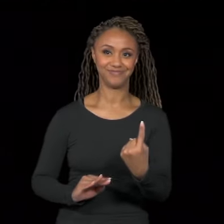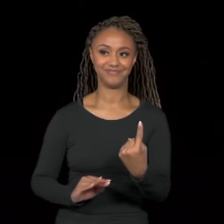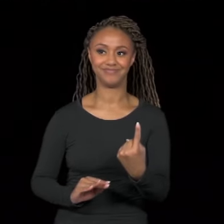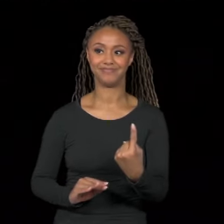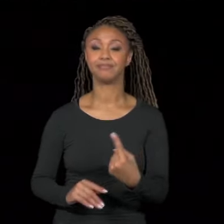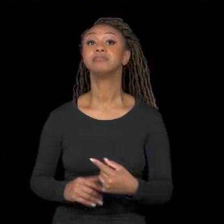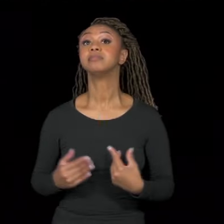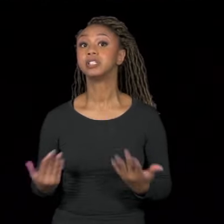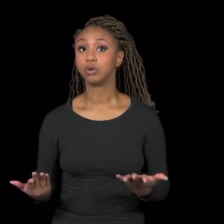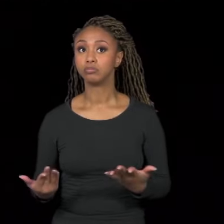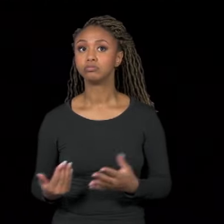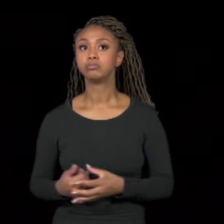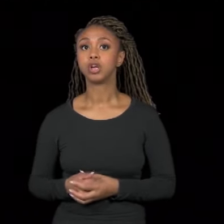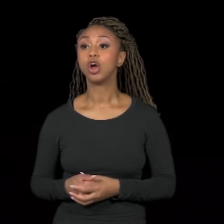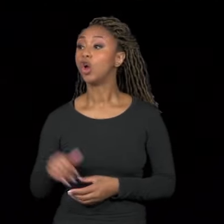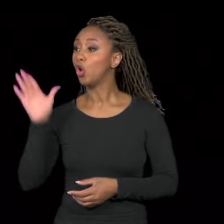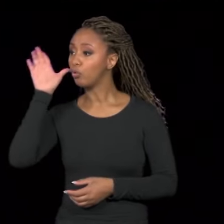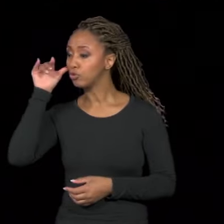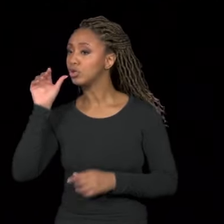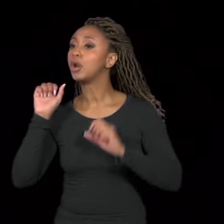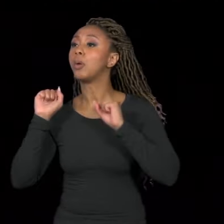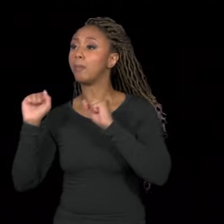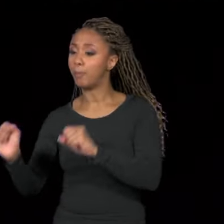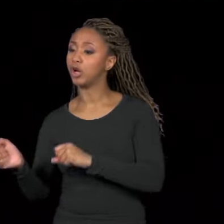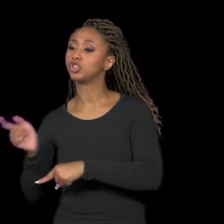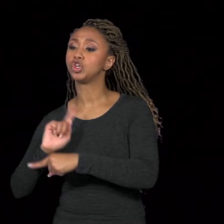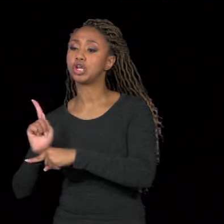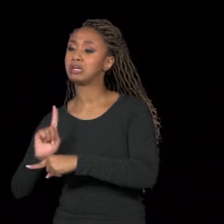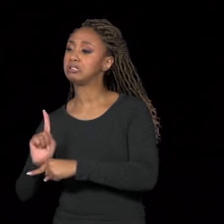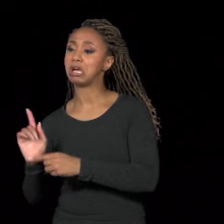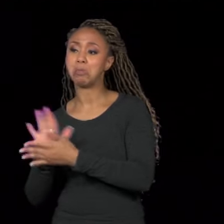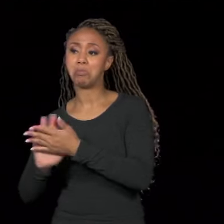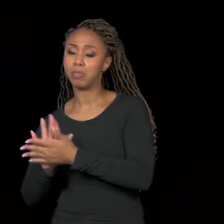GERENCIAR NENHUM DEPARTAMENTO OU ELE PODE GERENCIAR NO MÁXIMO UM DEPARTAMENTO.